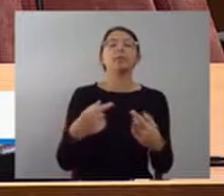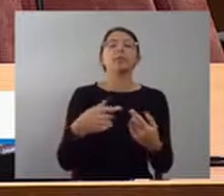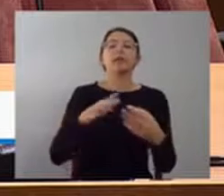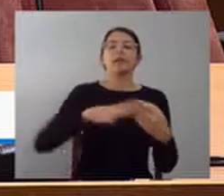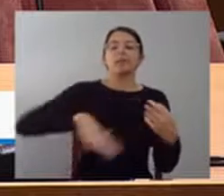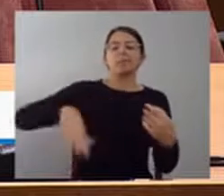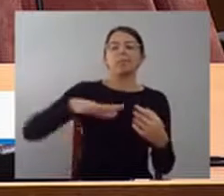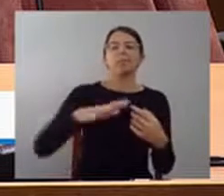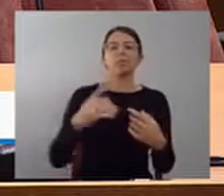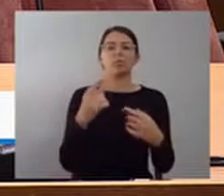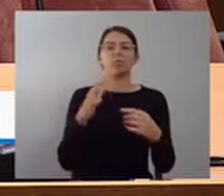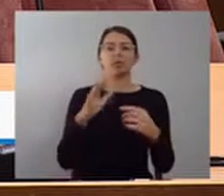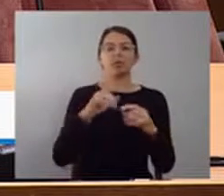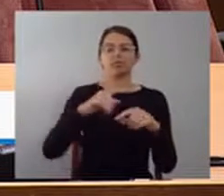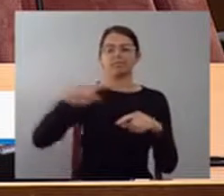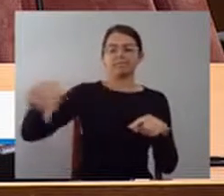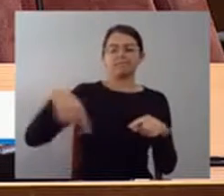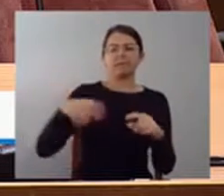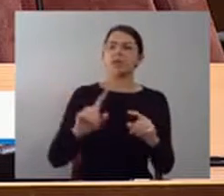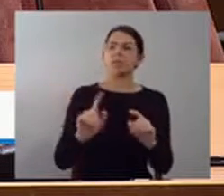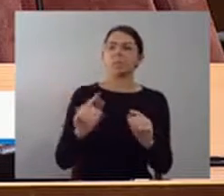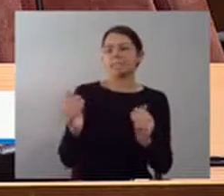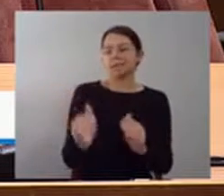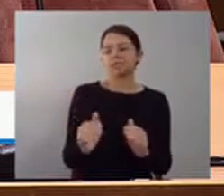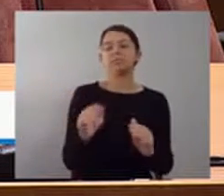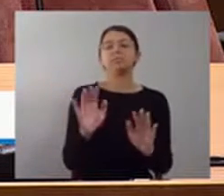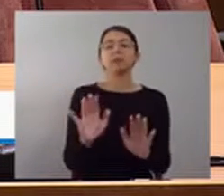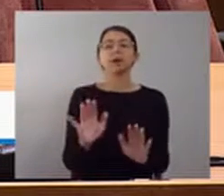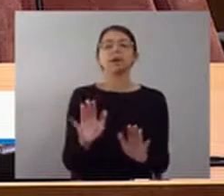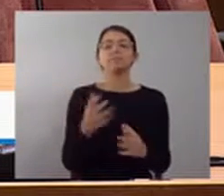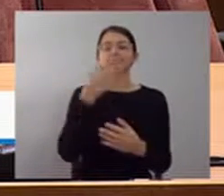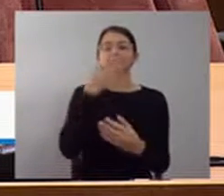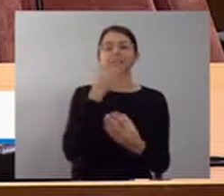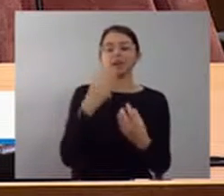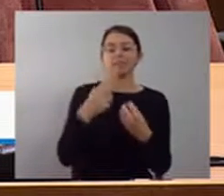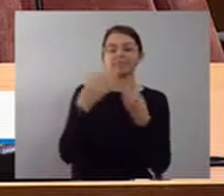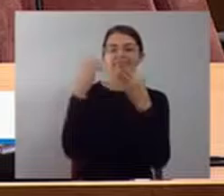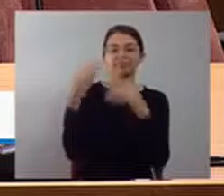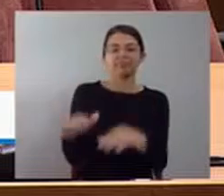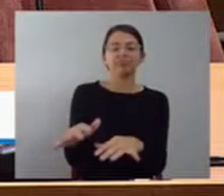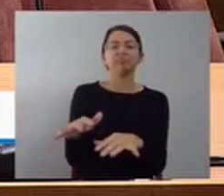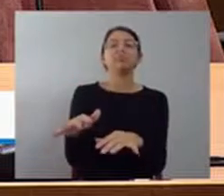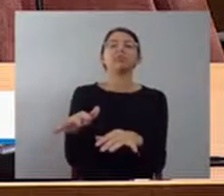depósito, quer a APA (Agência Portuguesa do Ambiente)quer a CCDR (Comissão de Coordenação e Desenvolvimento Regional)